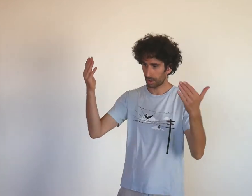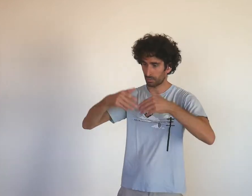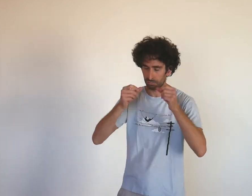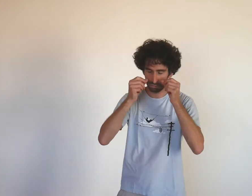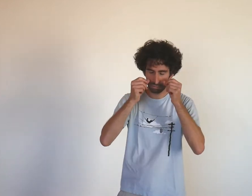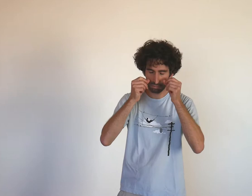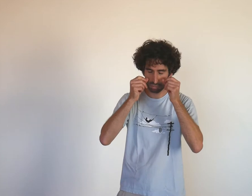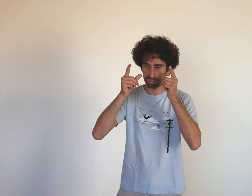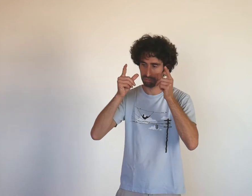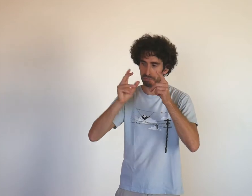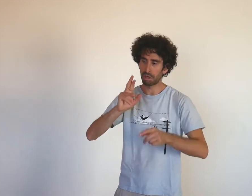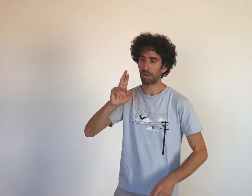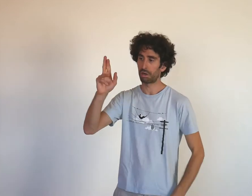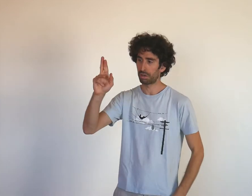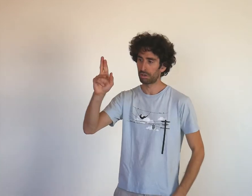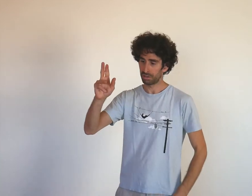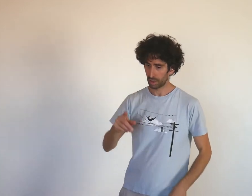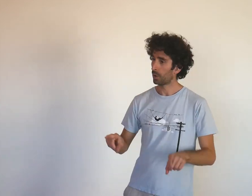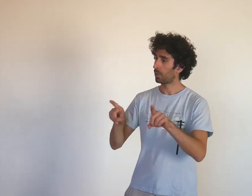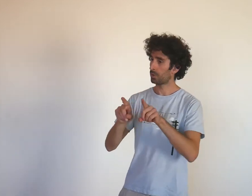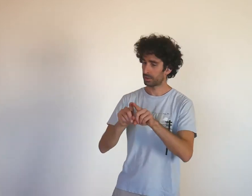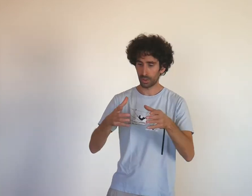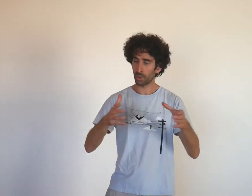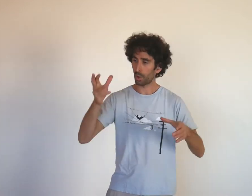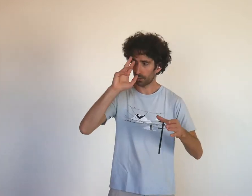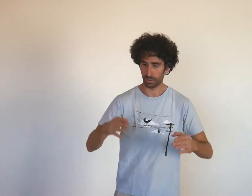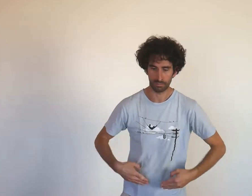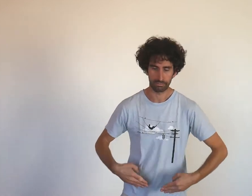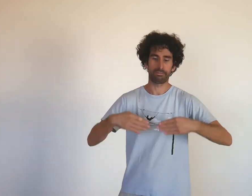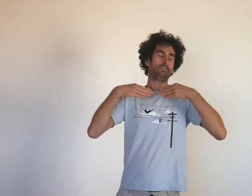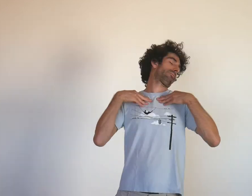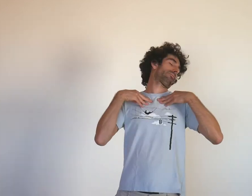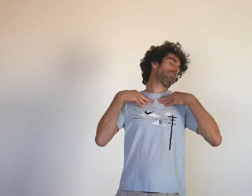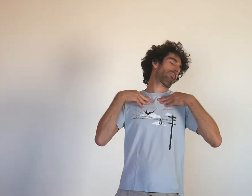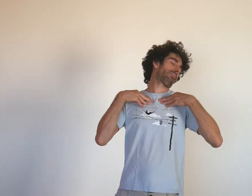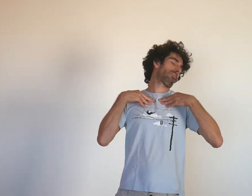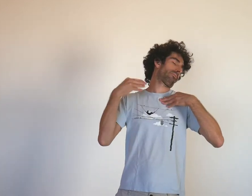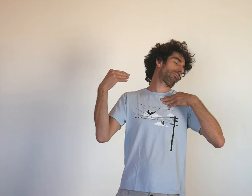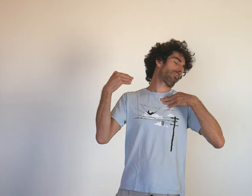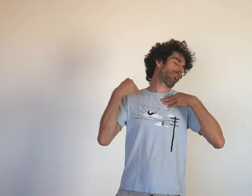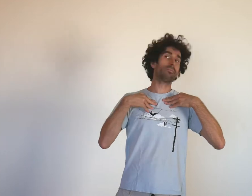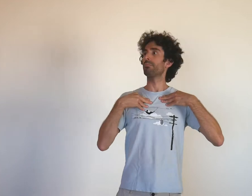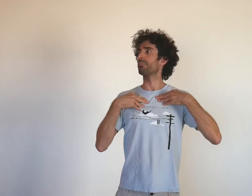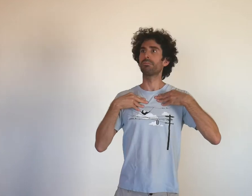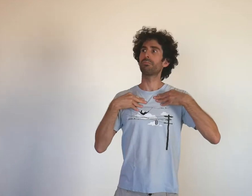se réveillent plus rarement. Aussi, les grands rêveurs se réveillent facilement.